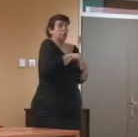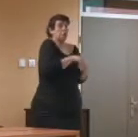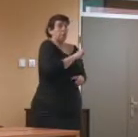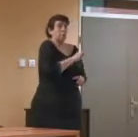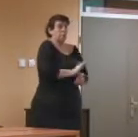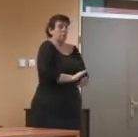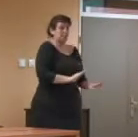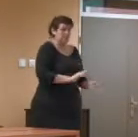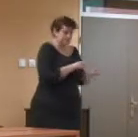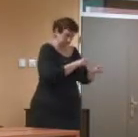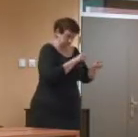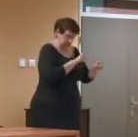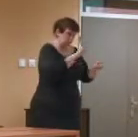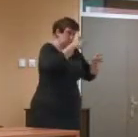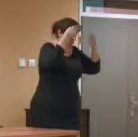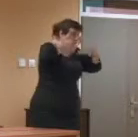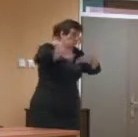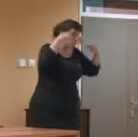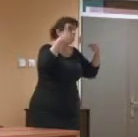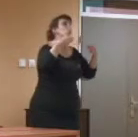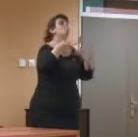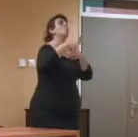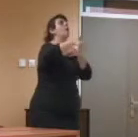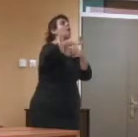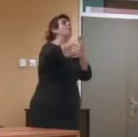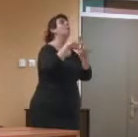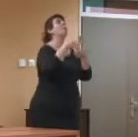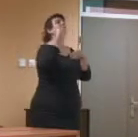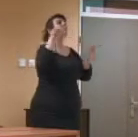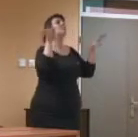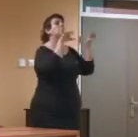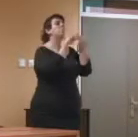ya es presidente provincial de Alicante del PP,